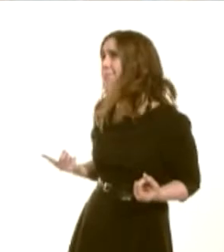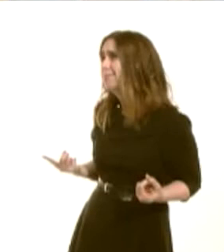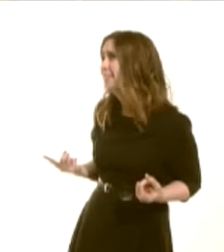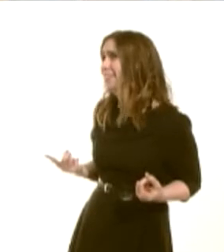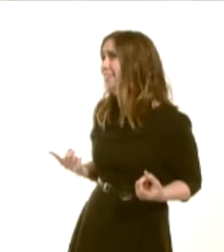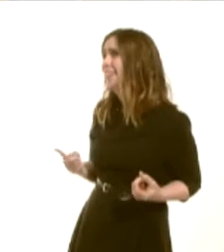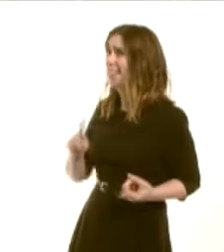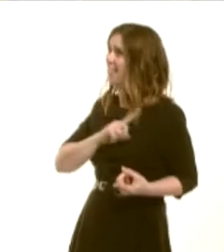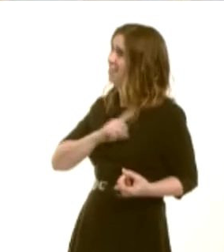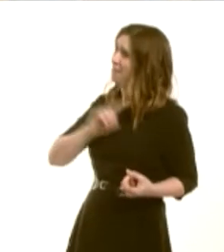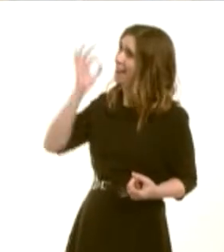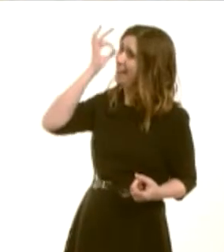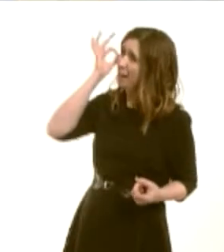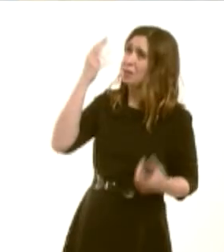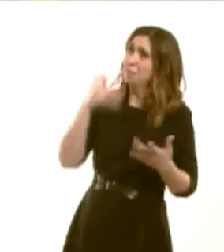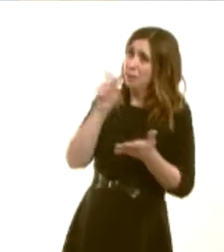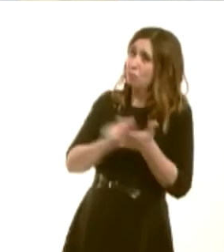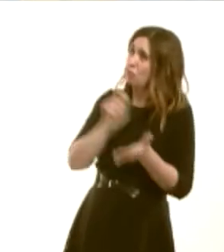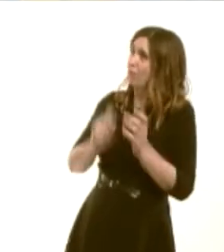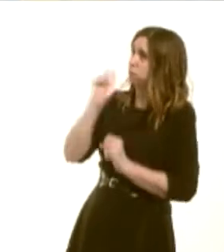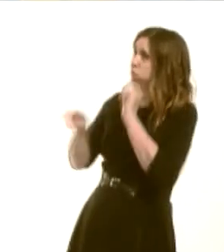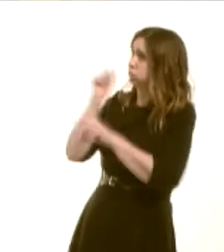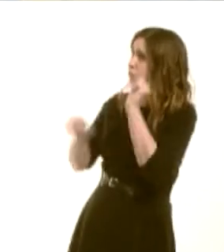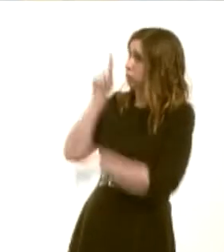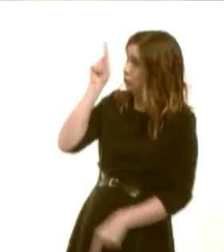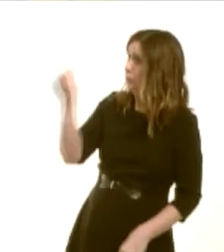Lle maen nhwín anghytuno ‚ beth maeír Llywodraeth wediíi ddweudóos oes yna dystiolaeth